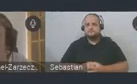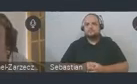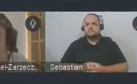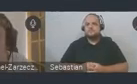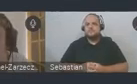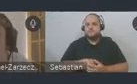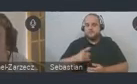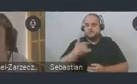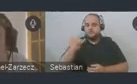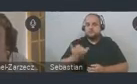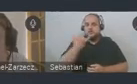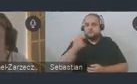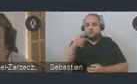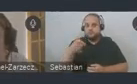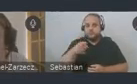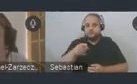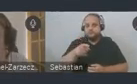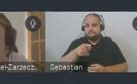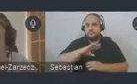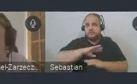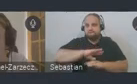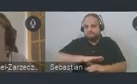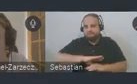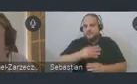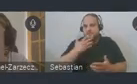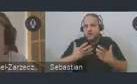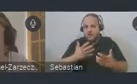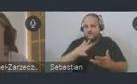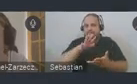Bardzo często to wykluczenie motywacyjne na zajęciach też widać.